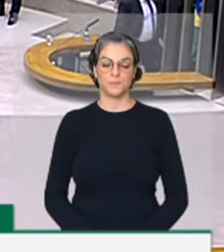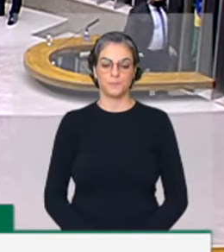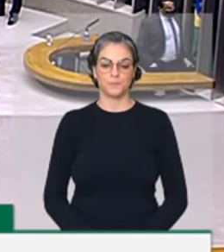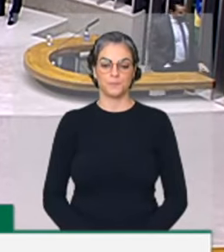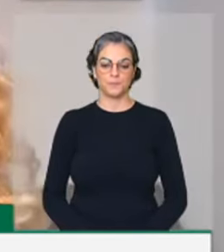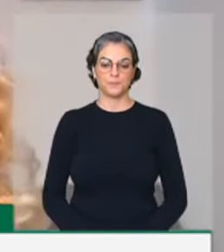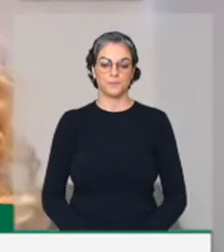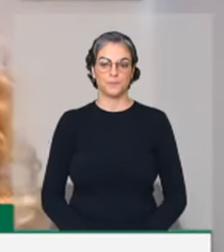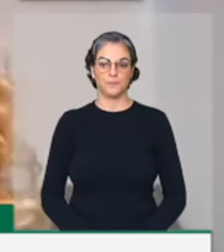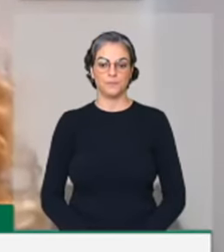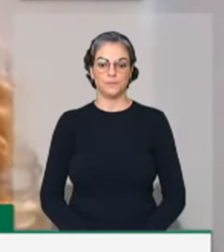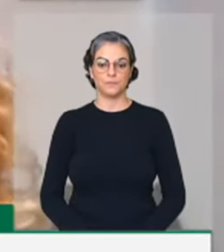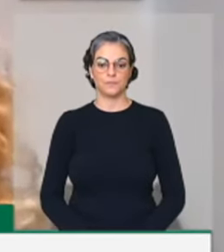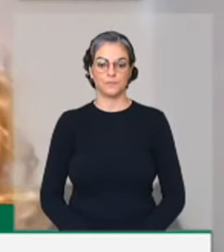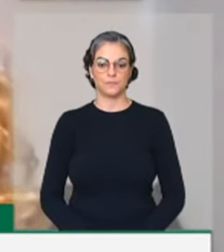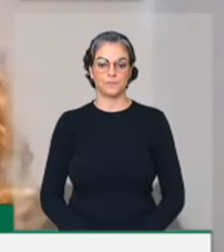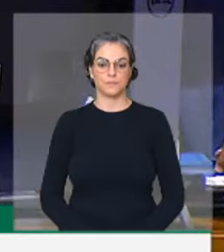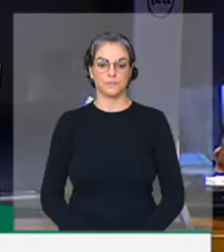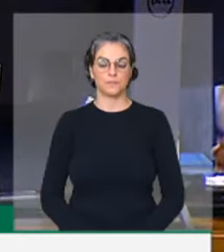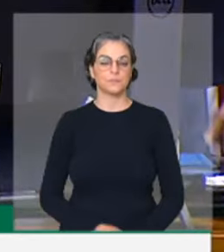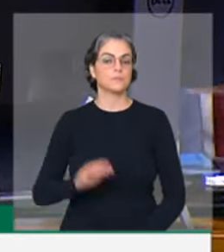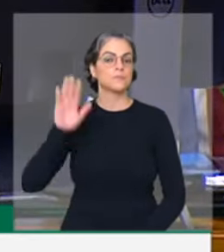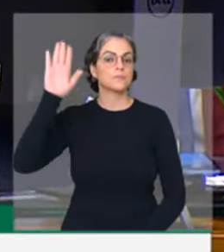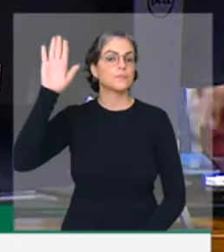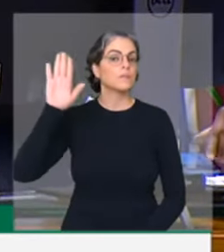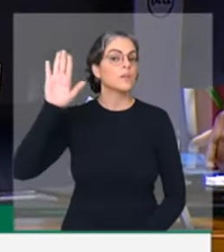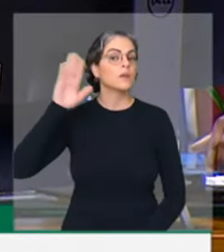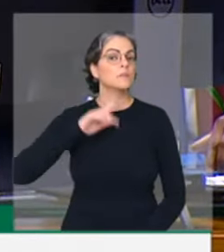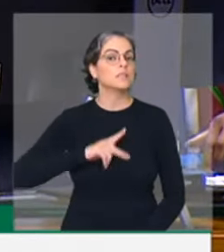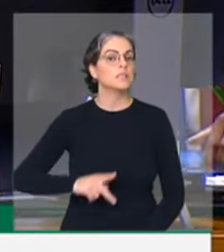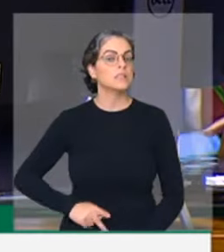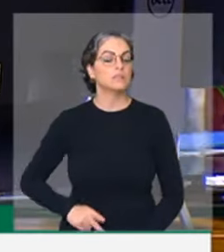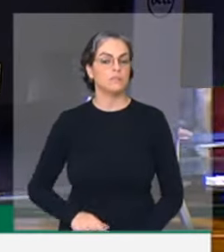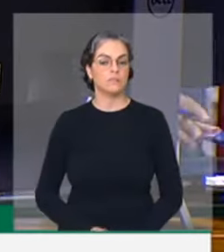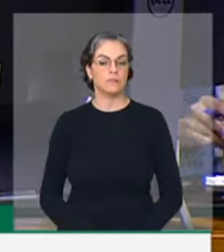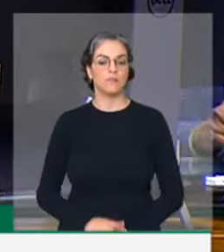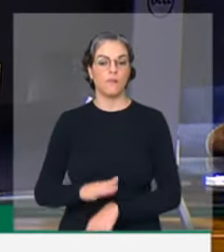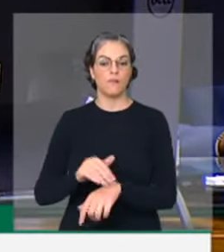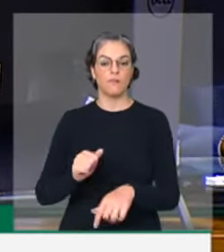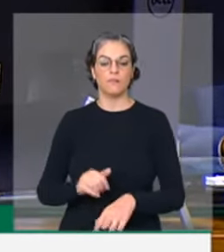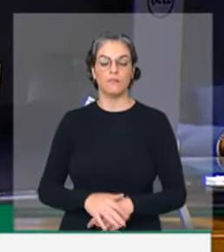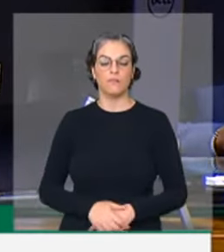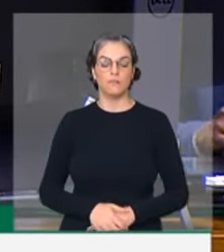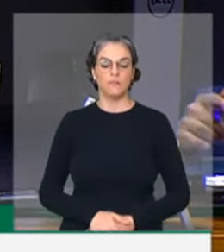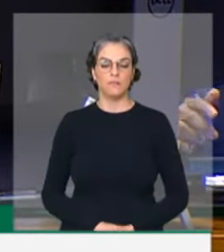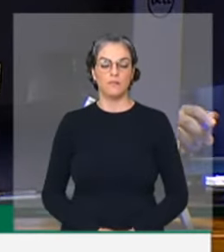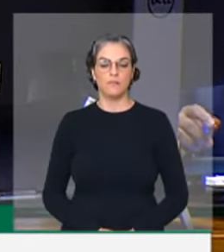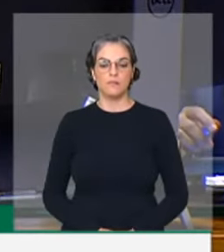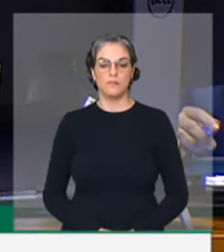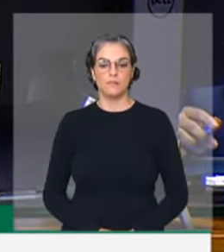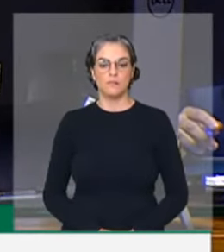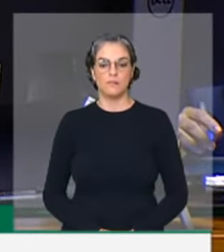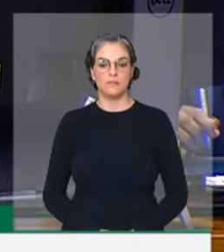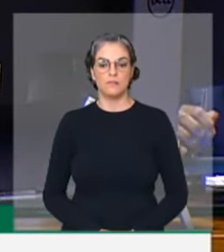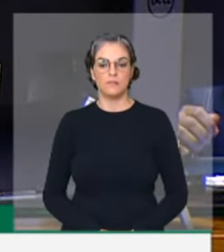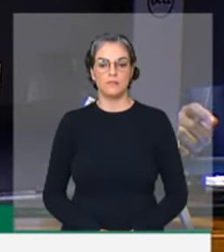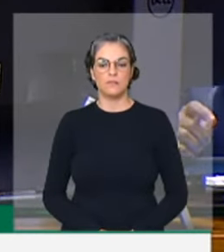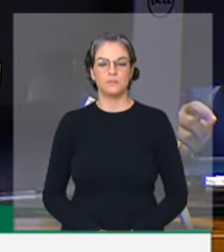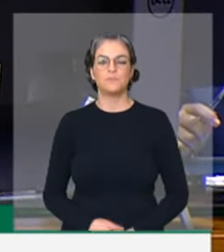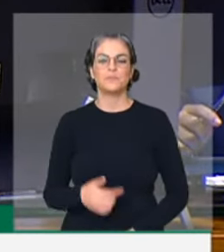IRA FEGHALI. -- [PRESIDENTE]: DEPUTADA JANDIRA... -- [DEPUTADA]: PRESIDENTE, EU TIVE O TEMPO CEDIDO PELO LÍDER DA OPOSIÇÃO.... GOSTARIA DE FAZÊ-LOS NESSE MOMENTO.